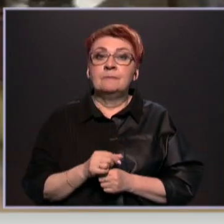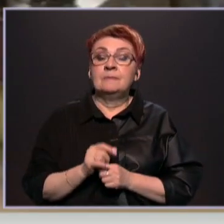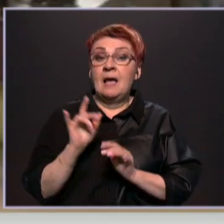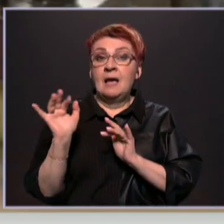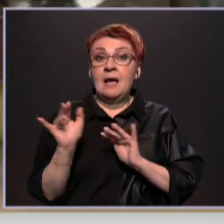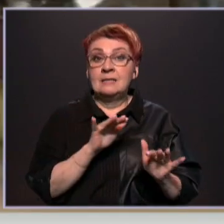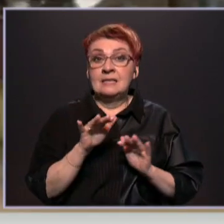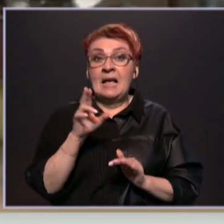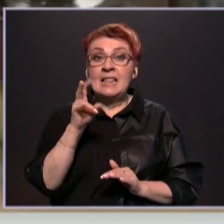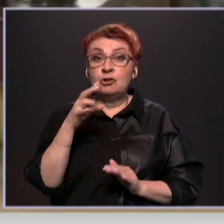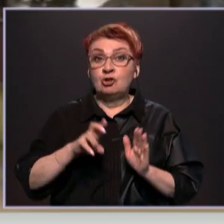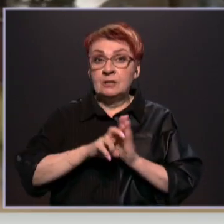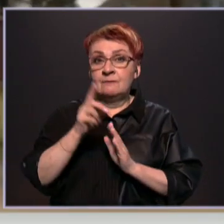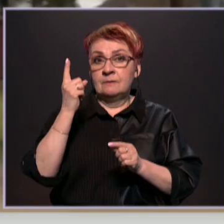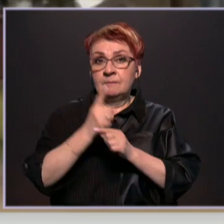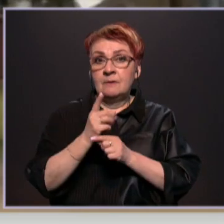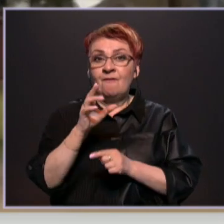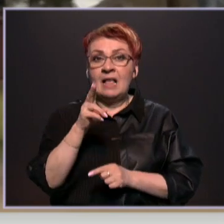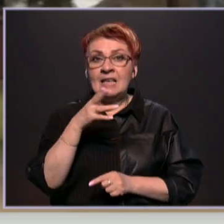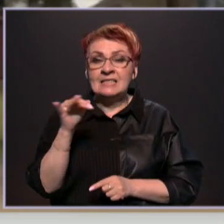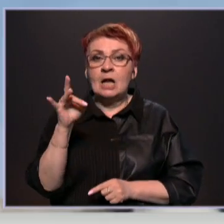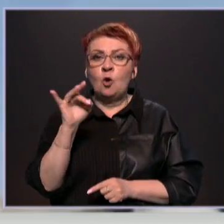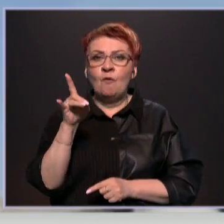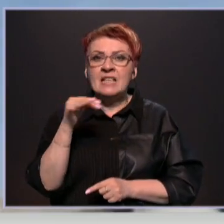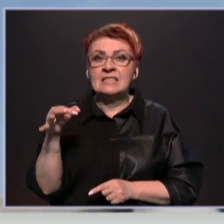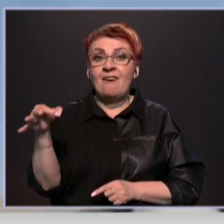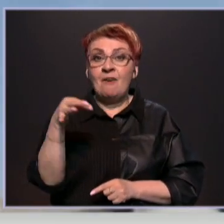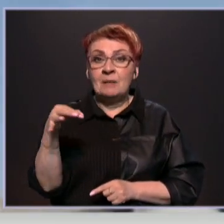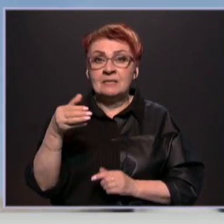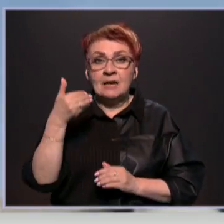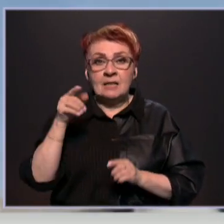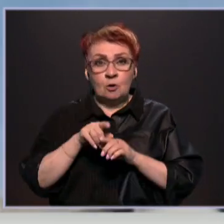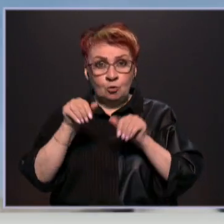запретили на территории Волынской и ровненской областей ранее такое решение было принято